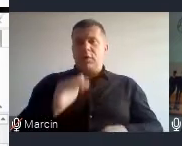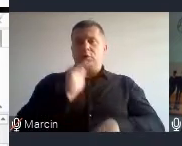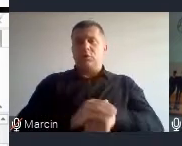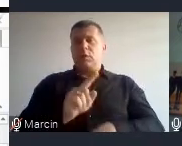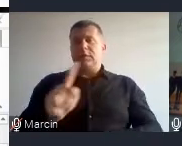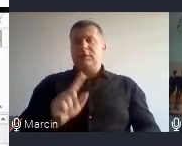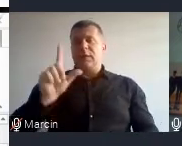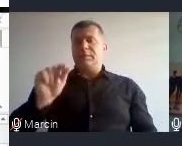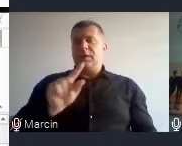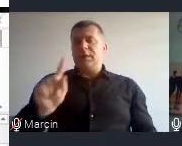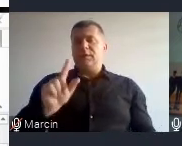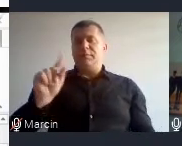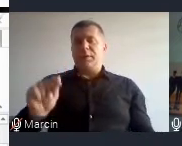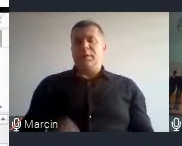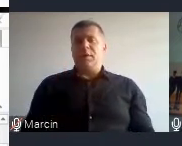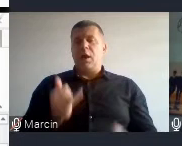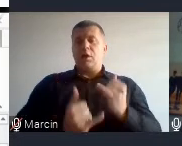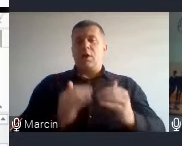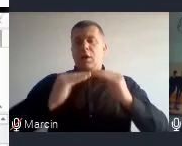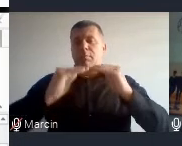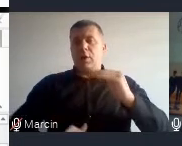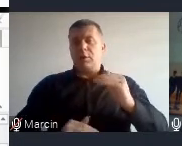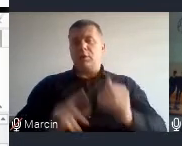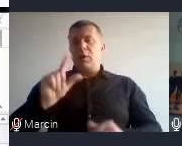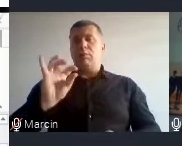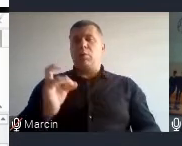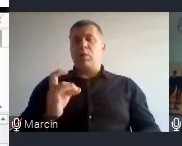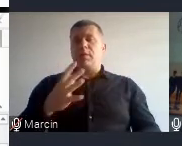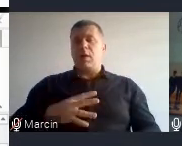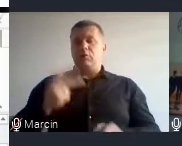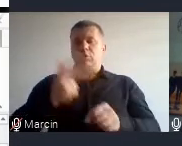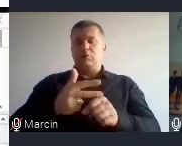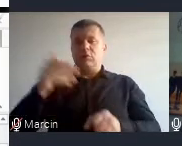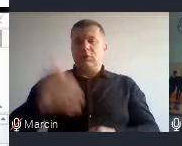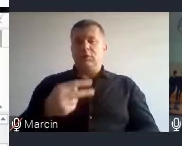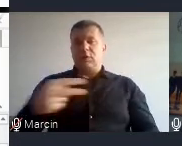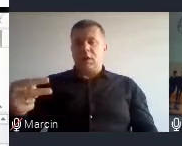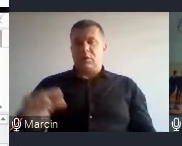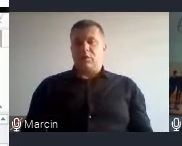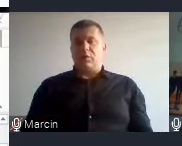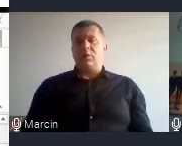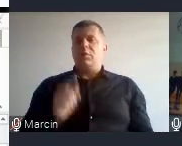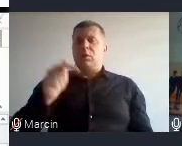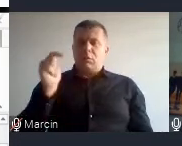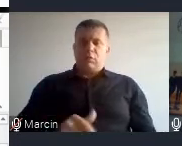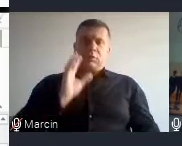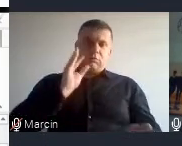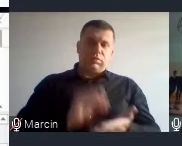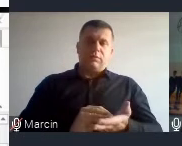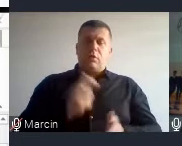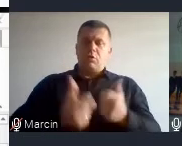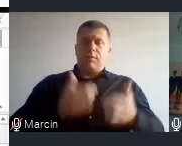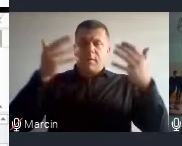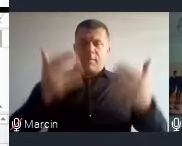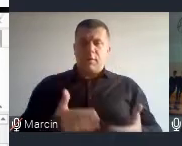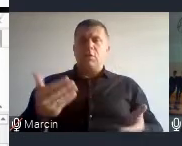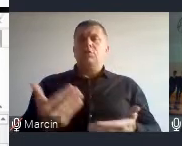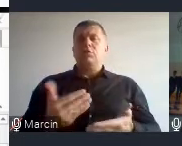ale jeśli jesteście poniżej progu wartościowego 30 000 euro - i tak musicie ponownie wyszacować zgodnie z zasadą konkurencyjności,